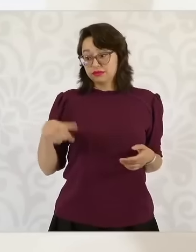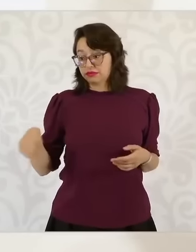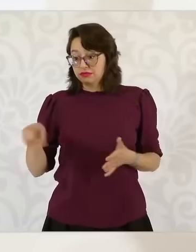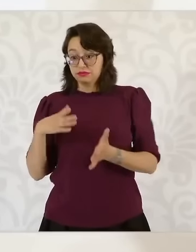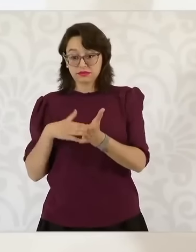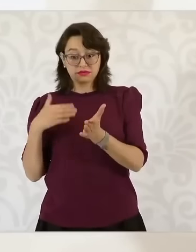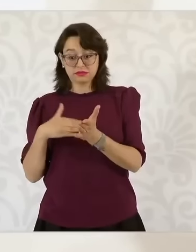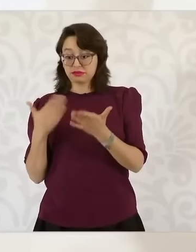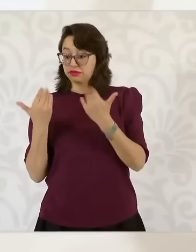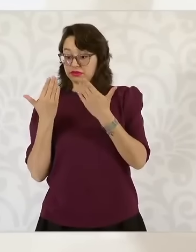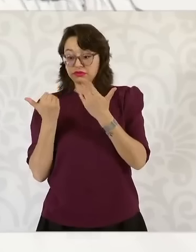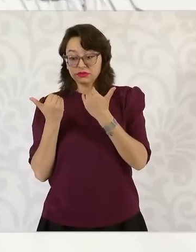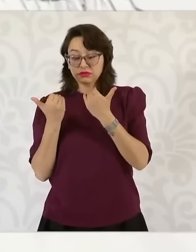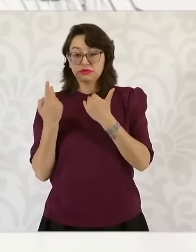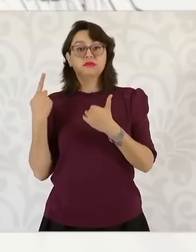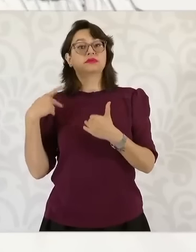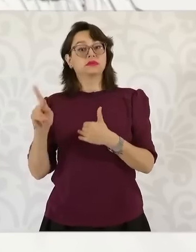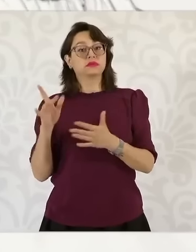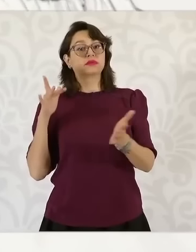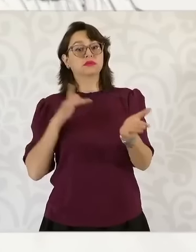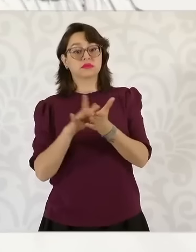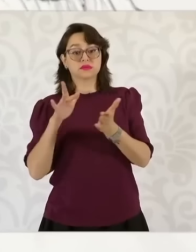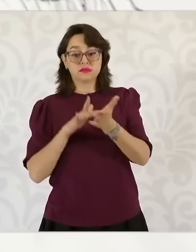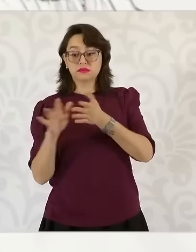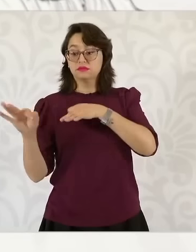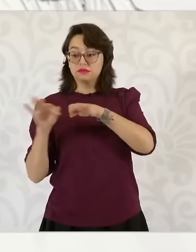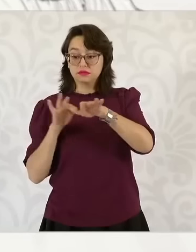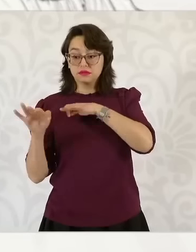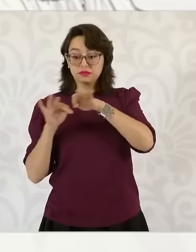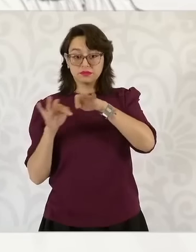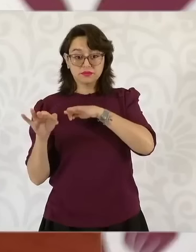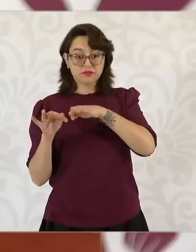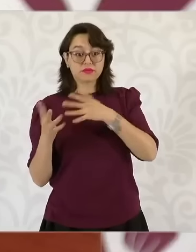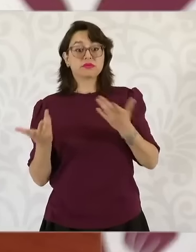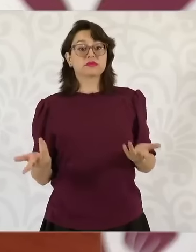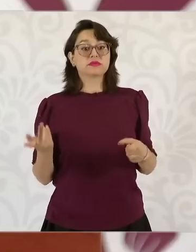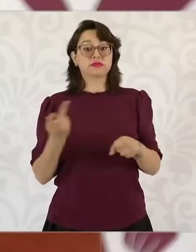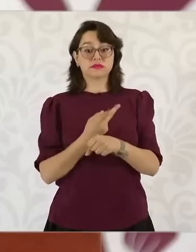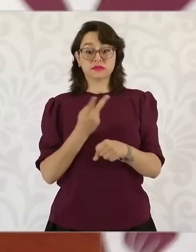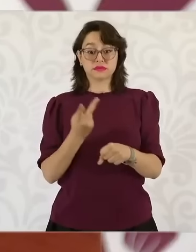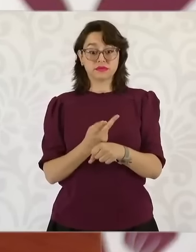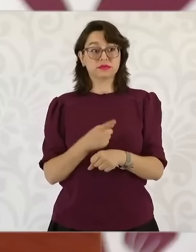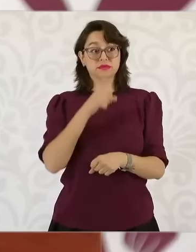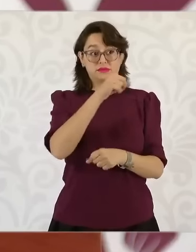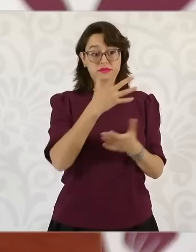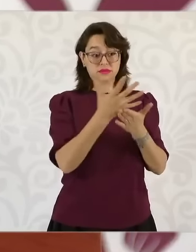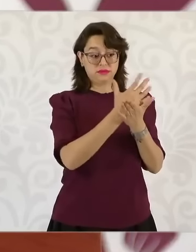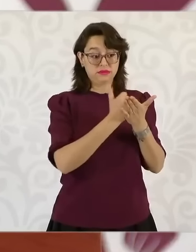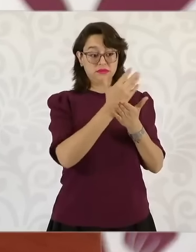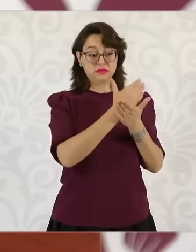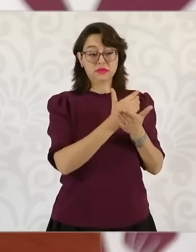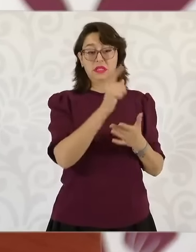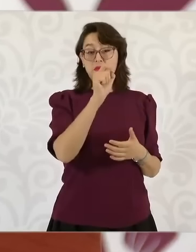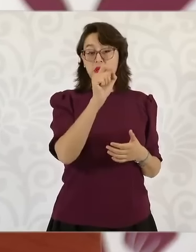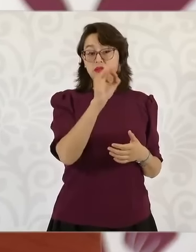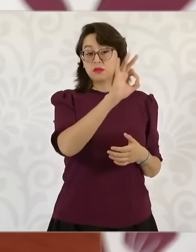las y los mexicanos es enviado en remesas ¿qué significa que el 80% se queda en los estados